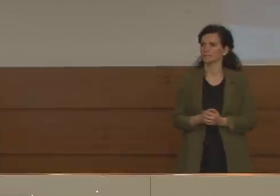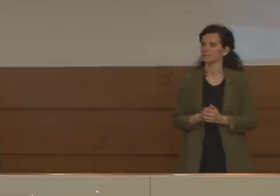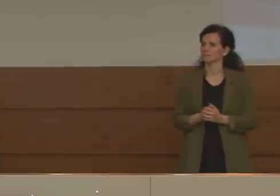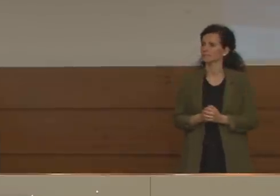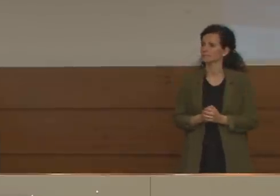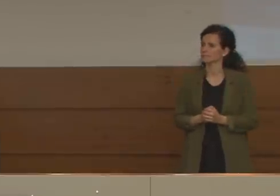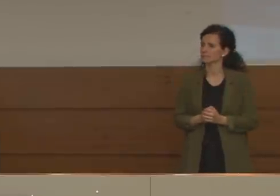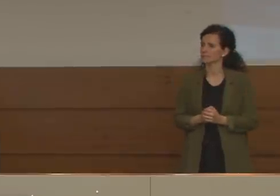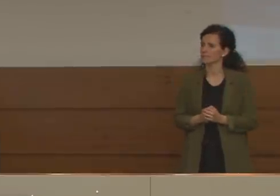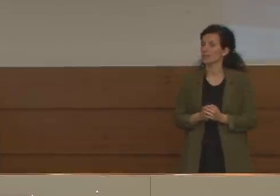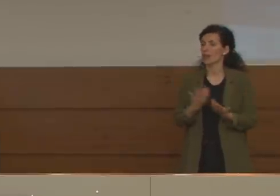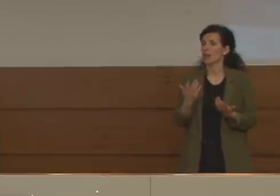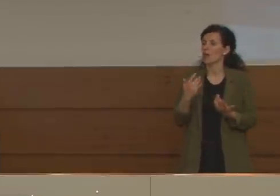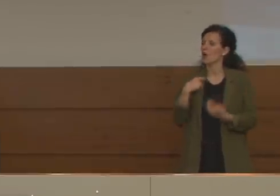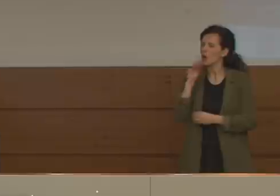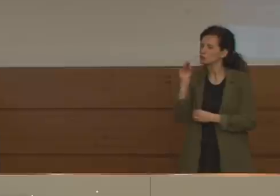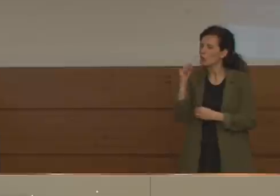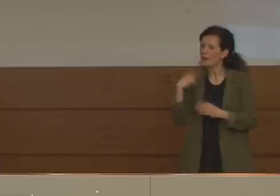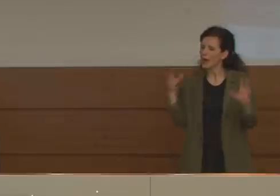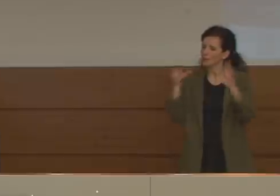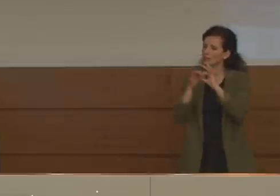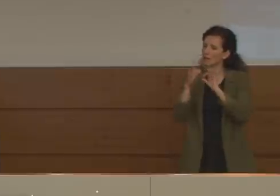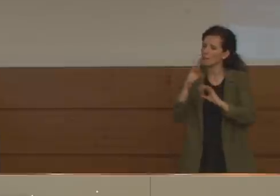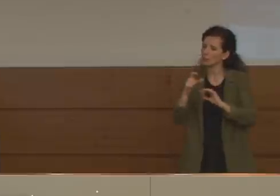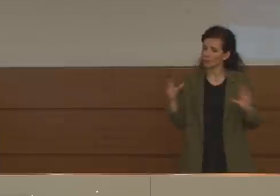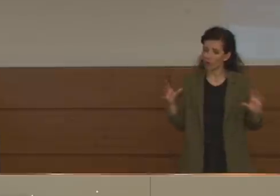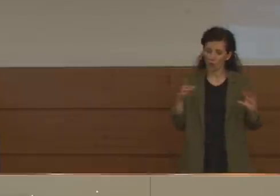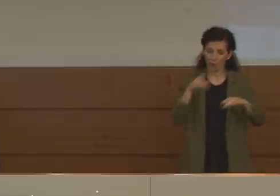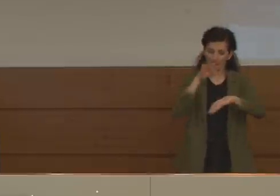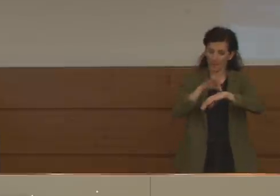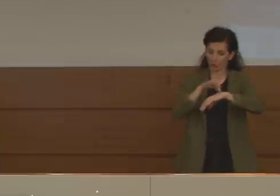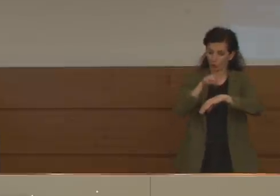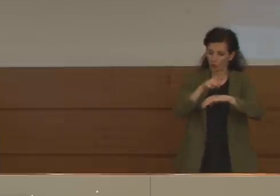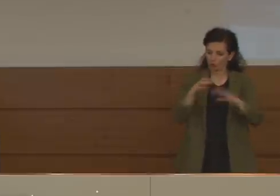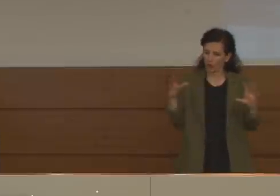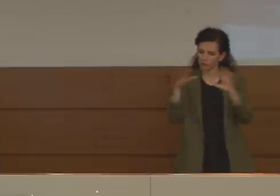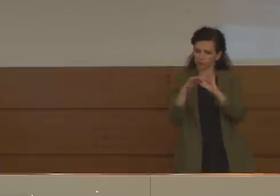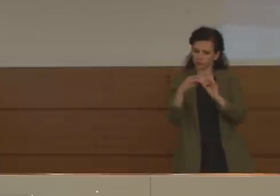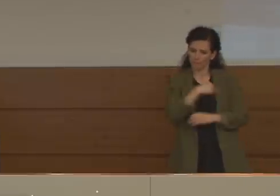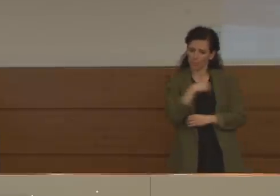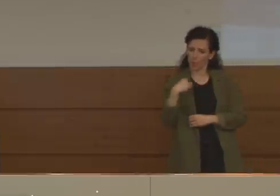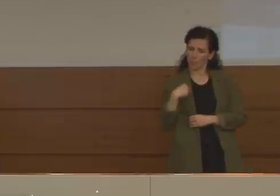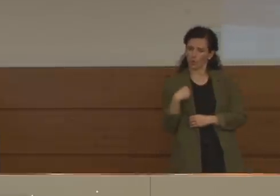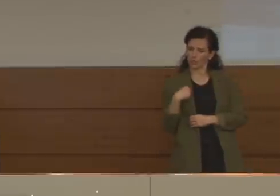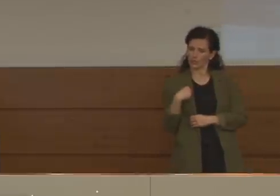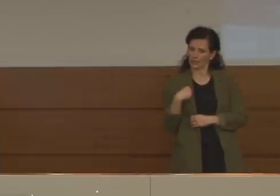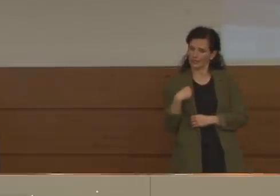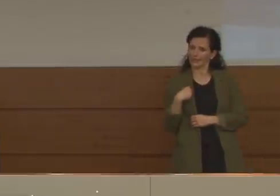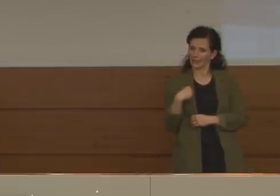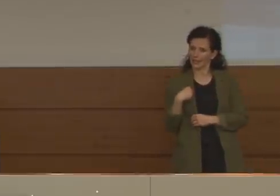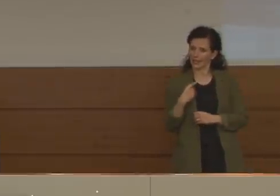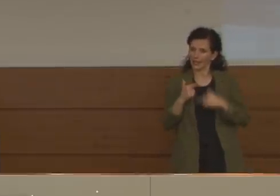Io volevo capire se c'era una relazione con la polmonite: fano sì che l'organismo sia meno pronto.